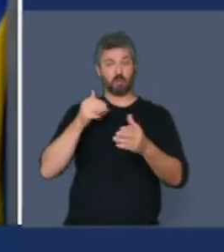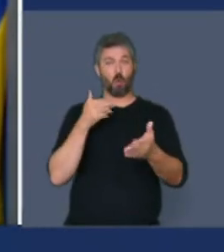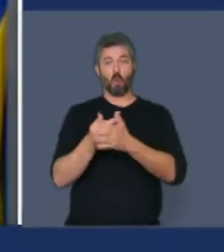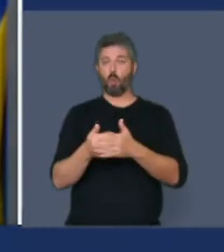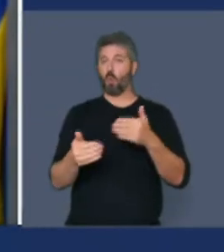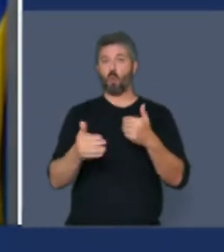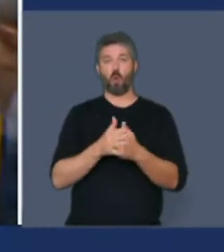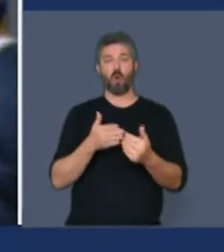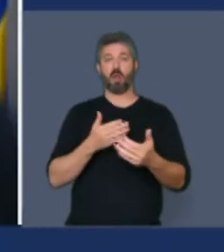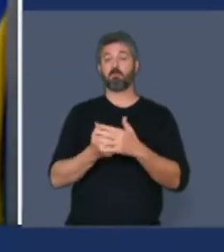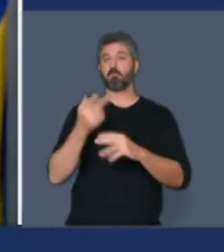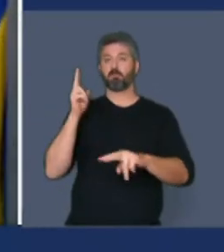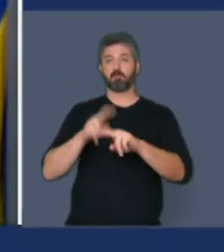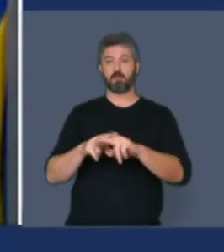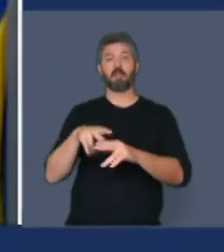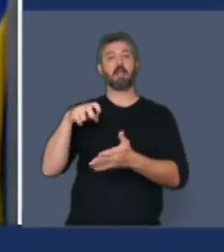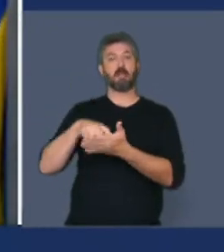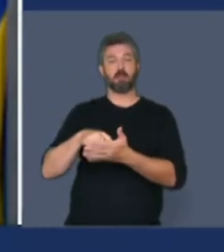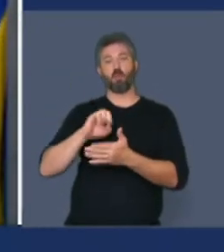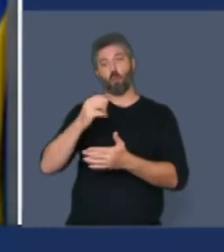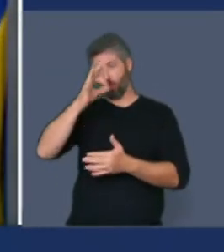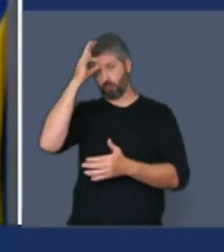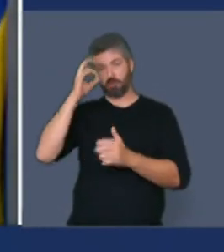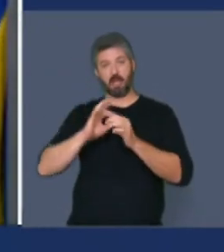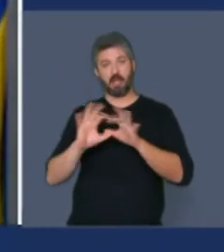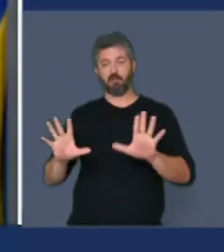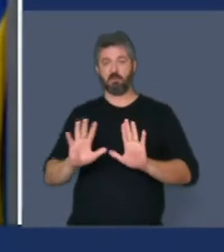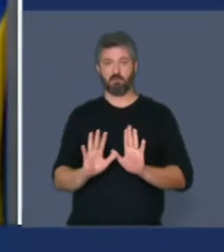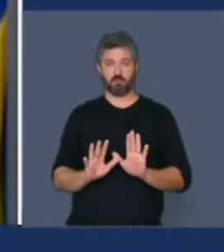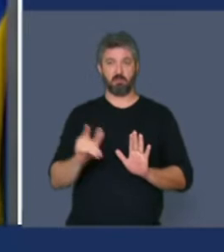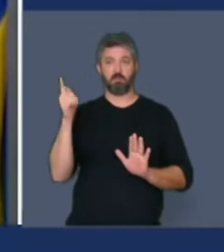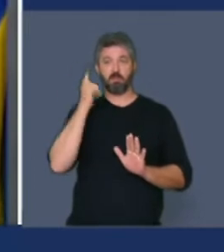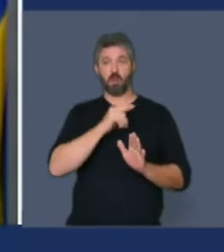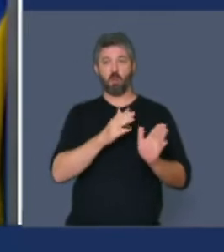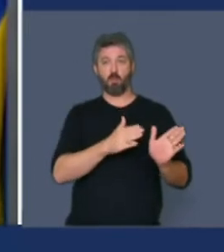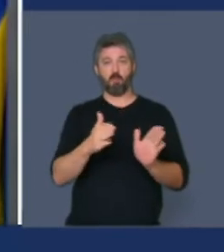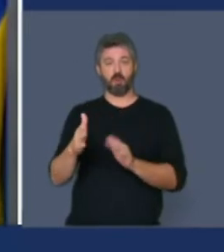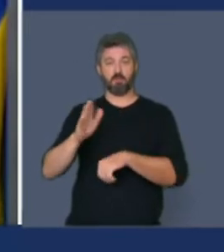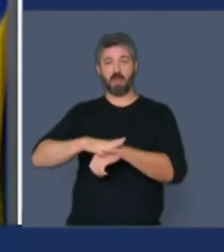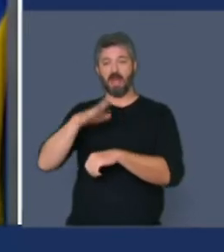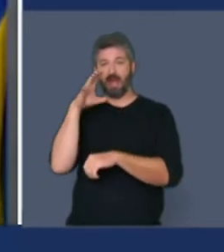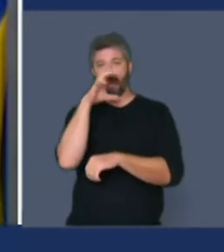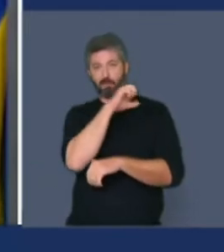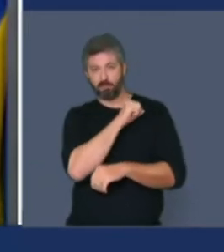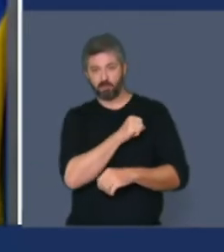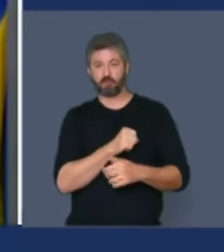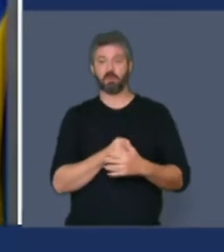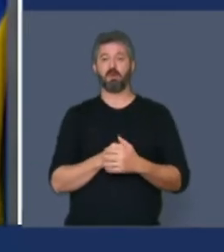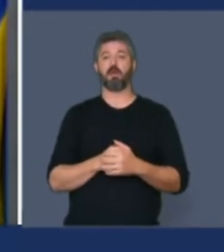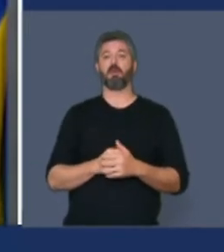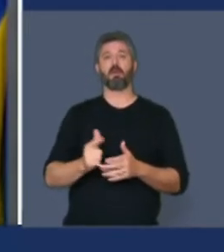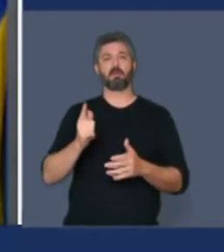TENHAMOS UM PROCESSO MAIS CÉLERE QUE TENHA TODOS OS REQUISITOS DE PRESUNÇÃO DE INOCÊNCIA ATÉ A SEGUNDA